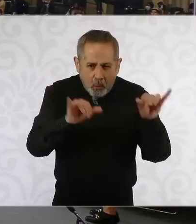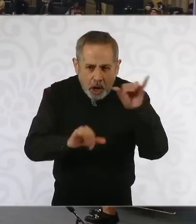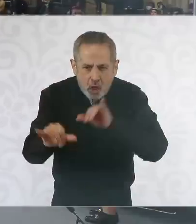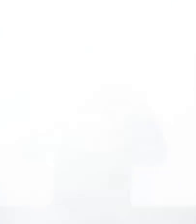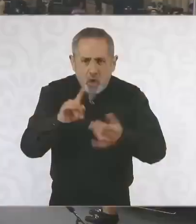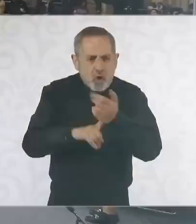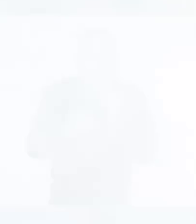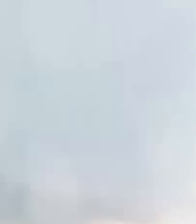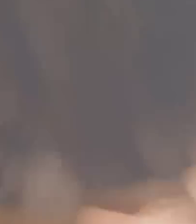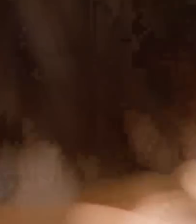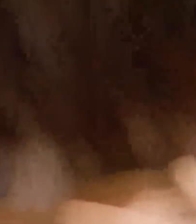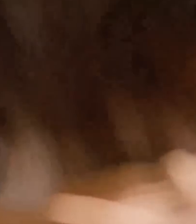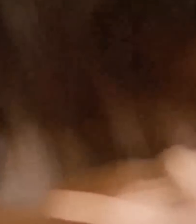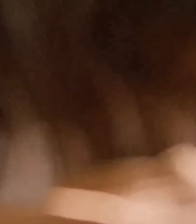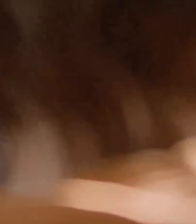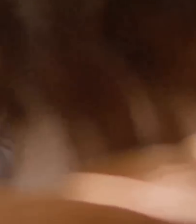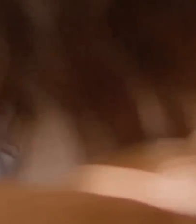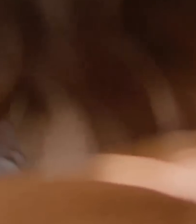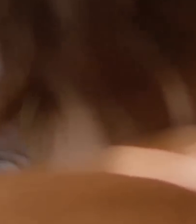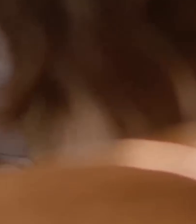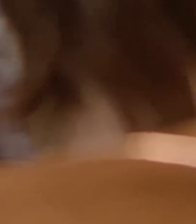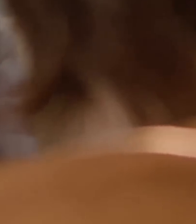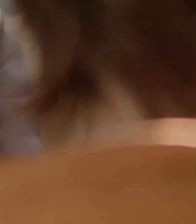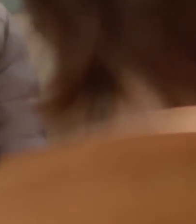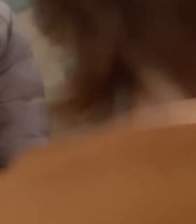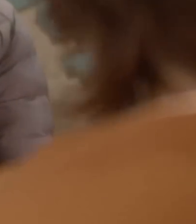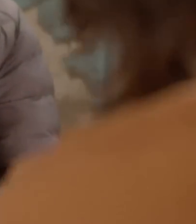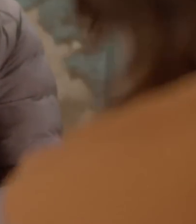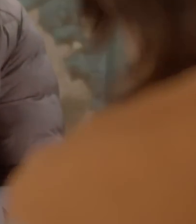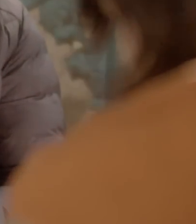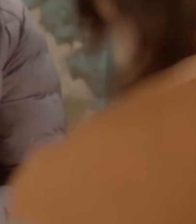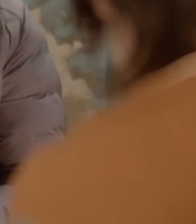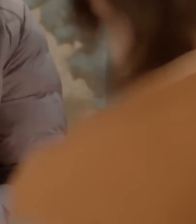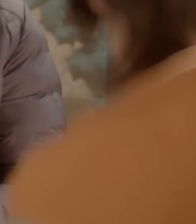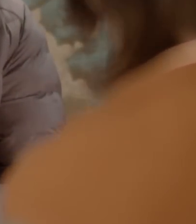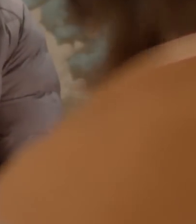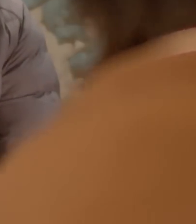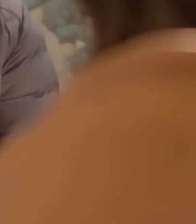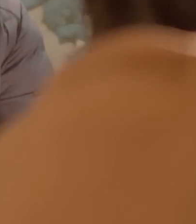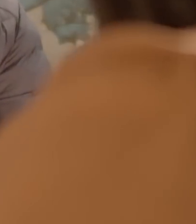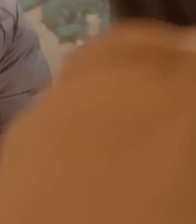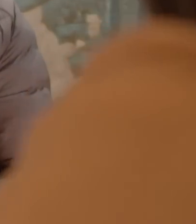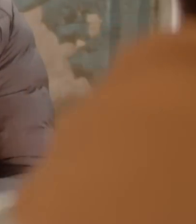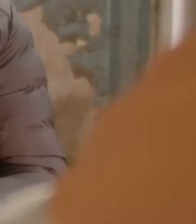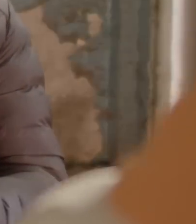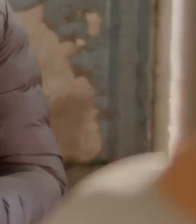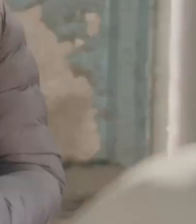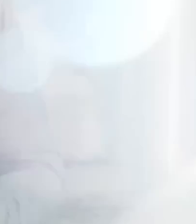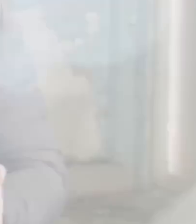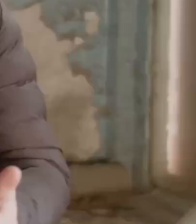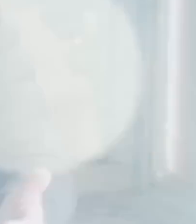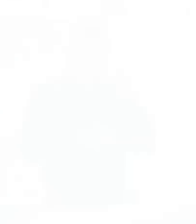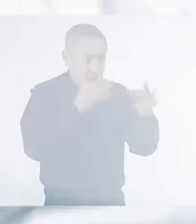estos medios privados que solo buscan engañar a la población veamos cómo les cierra la boca